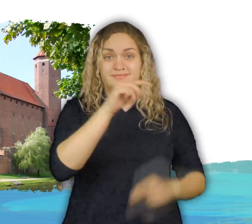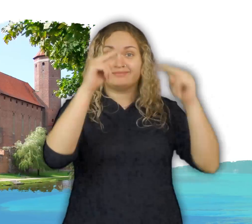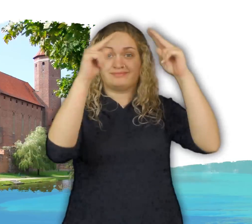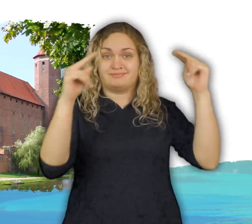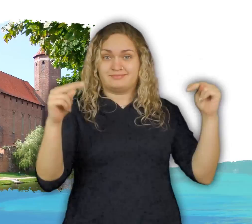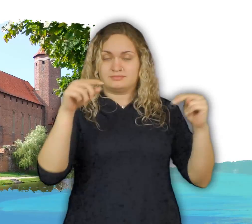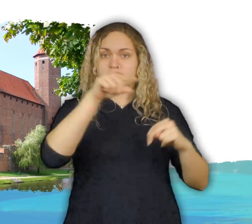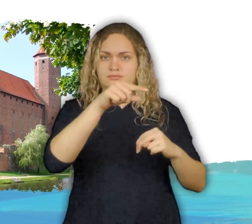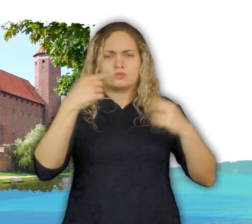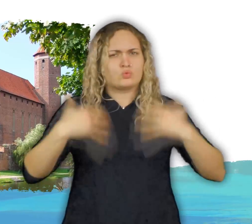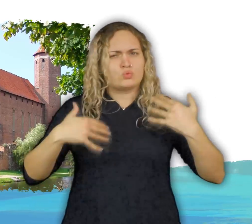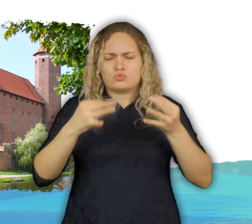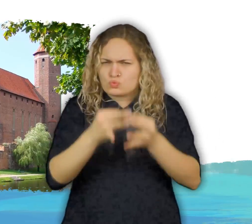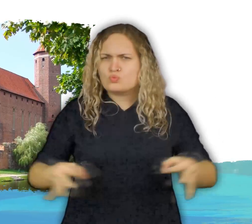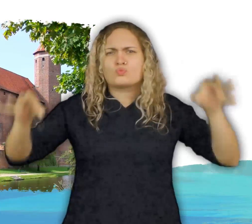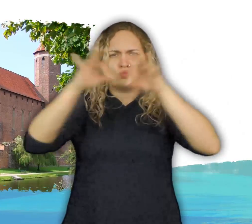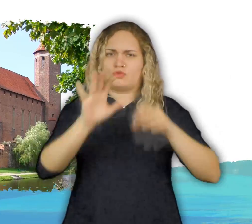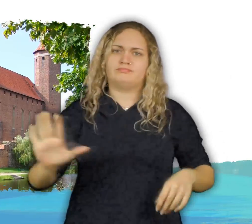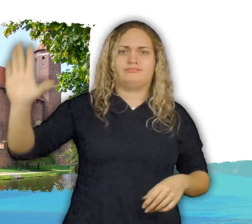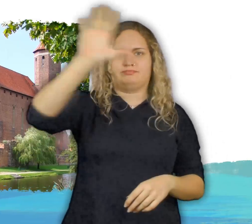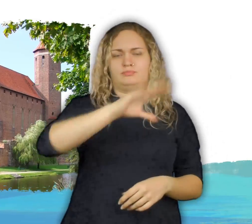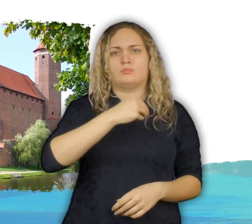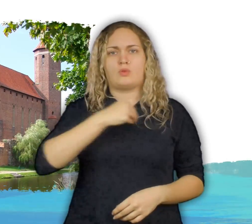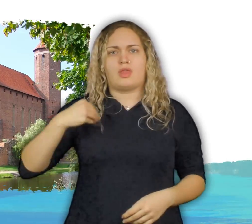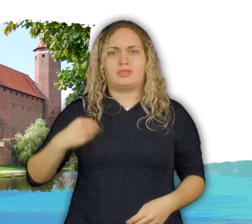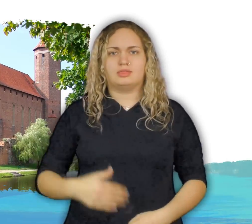Jest on jednym z najcenniejszych zabytków w Polsce.